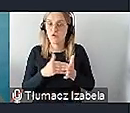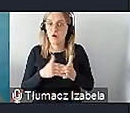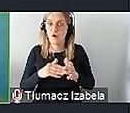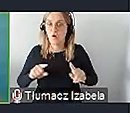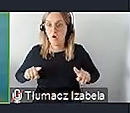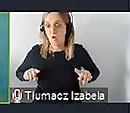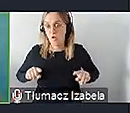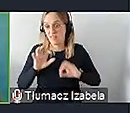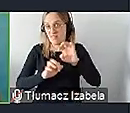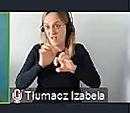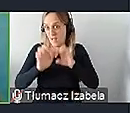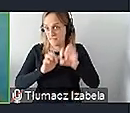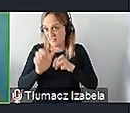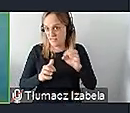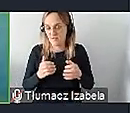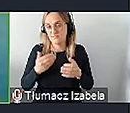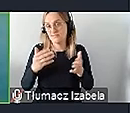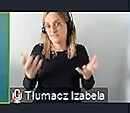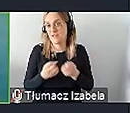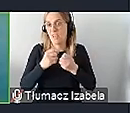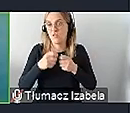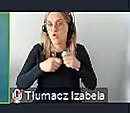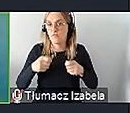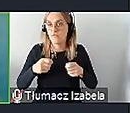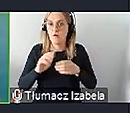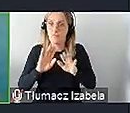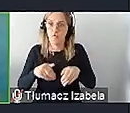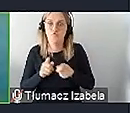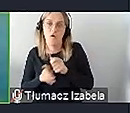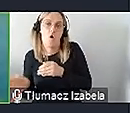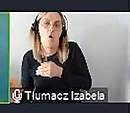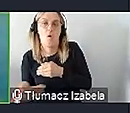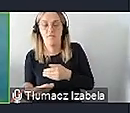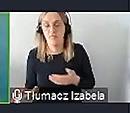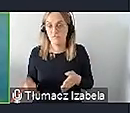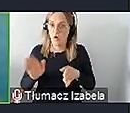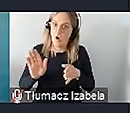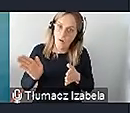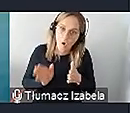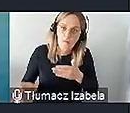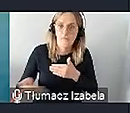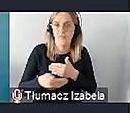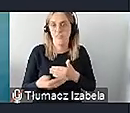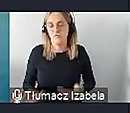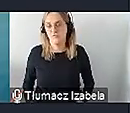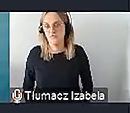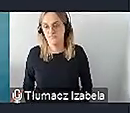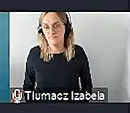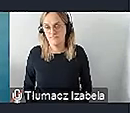Czyli potrzebujemy jakiegoś rozwiązania, żeby ten problem obejść. Właśnie - obejść mur. Albo wstawić okno.